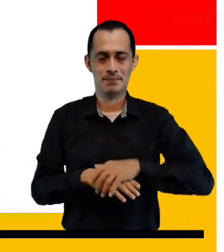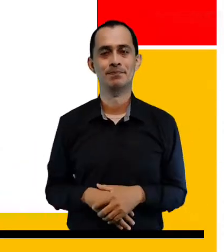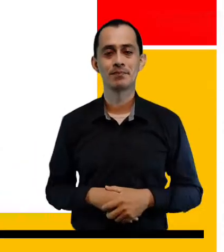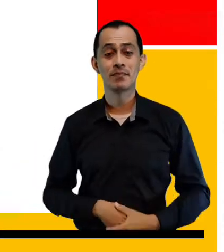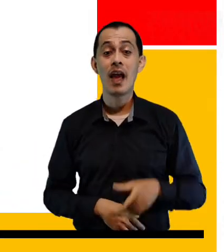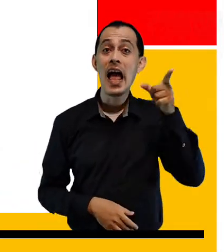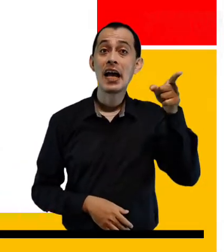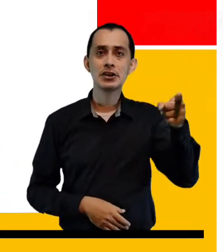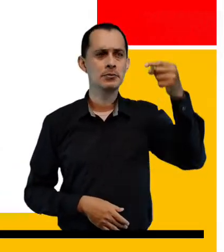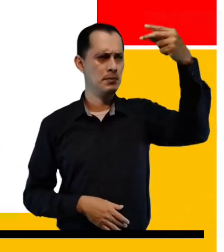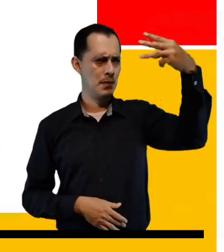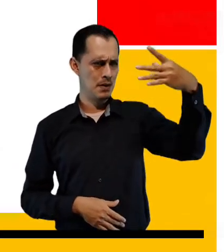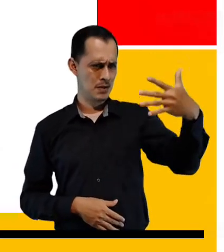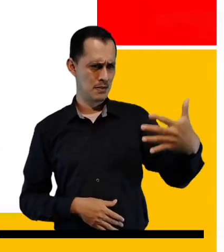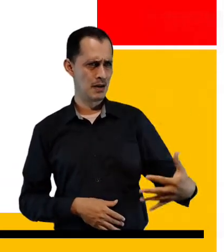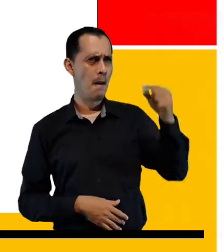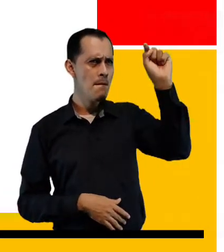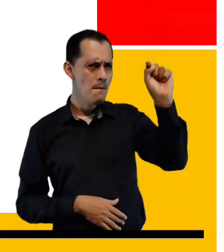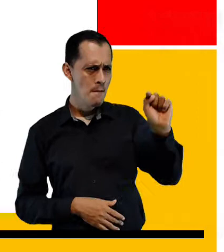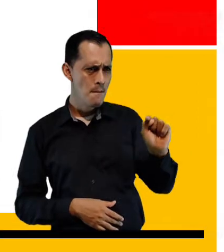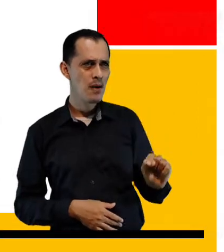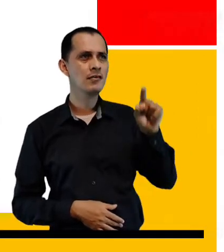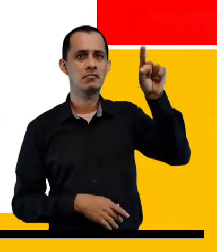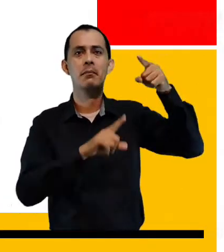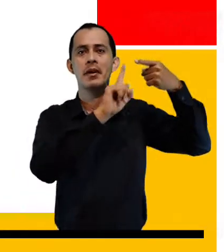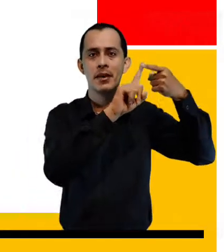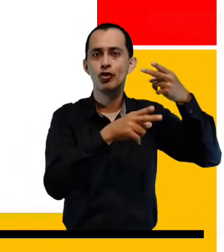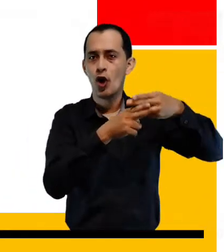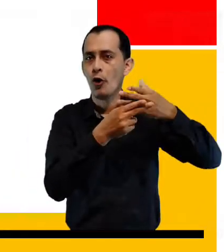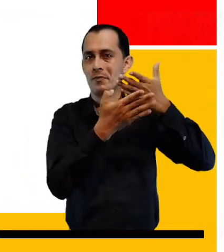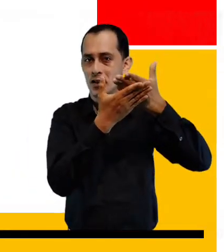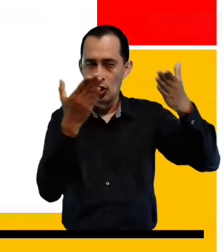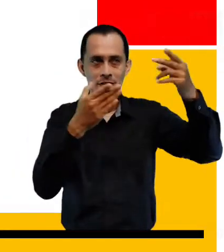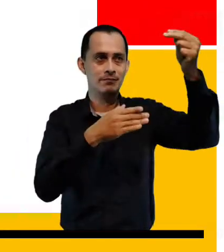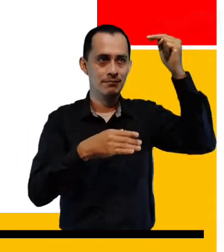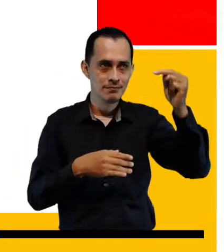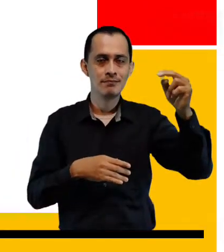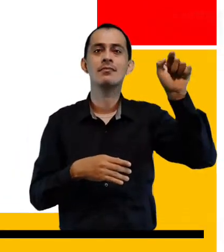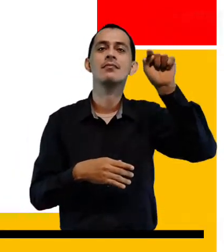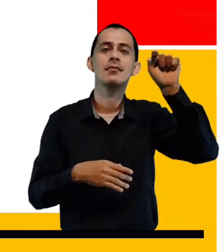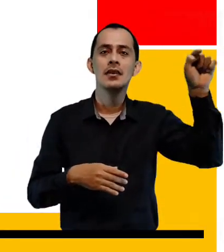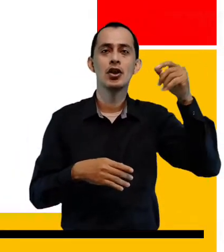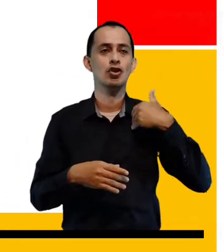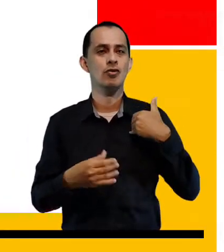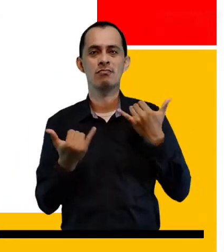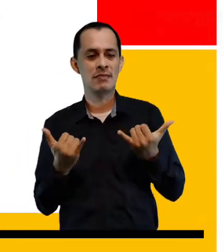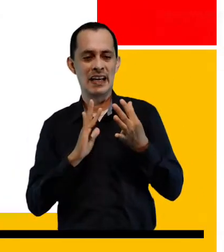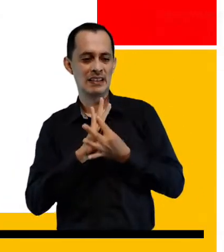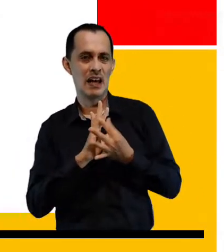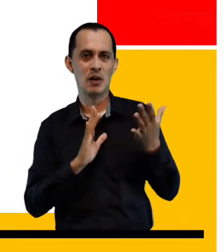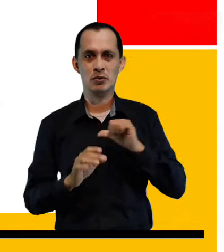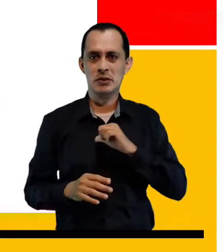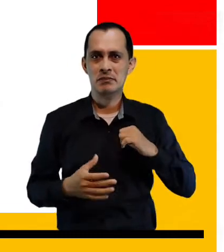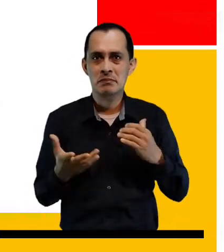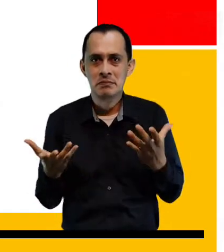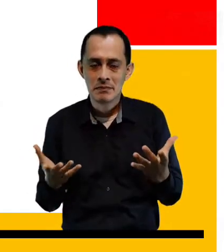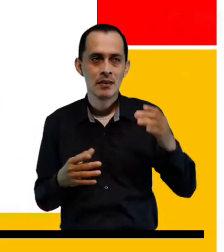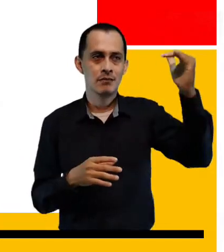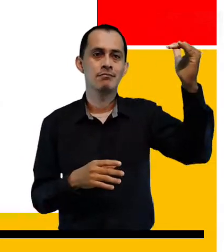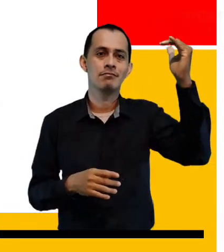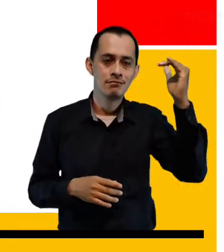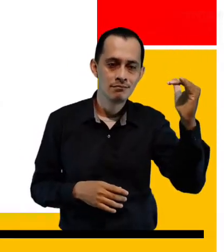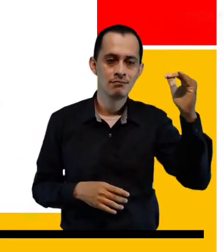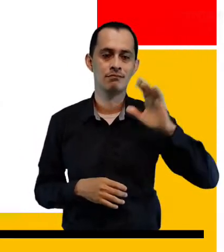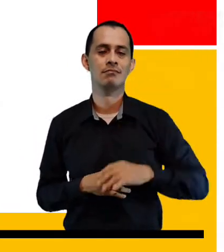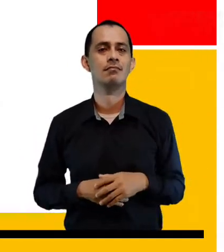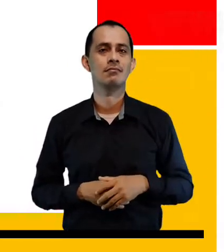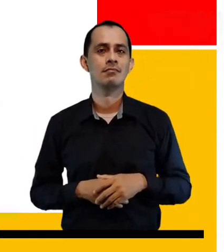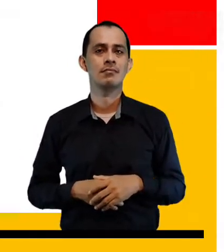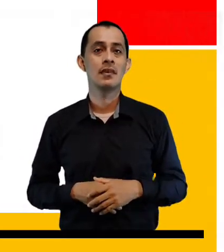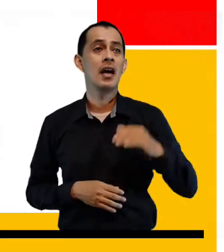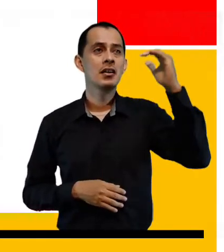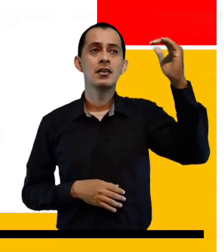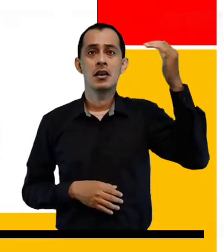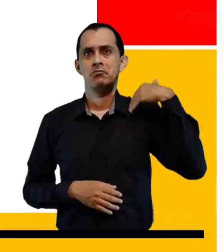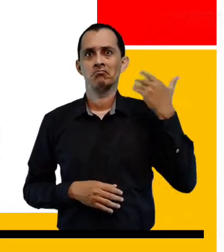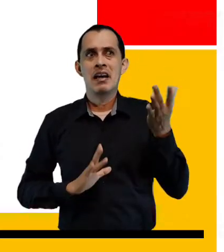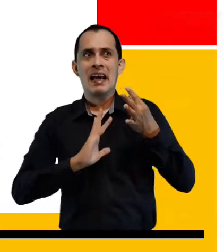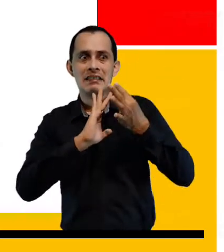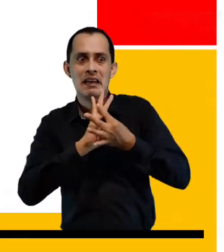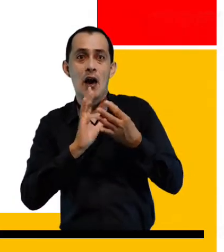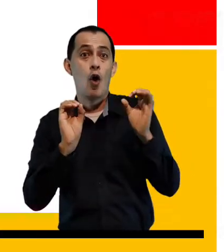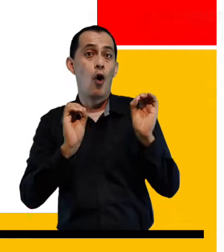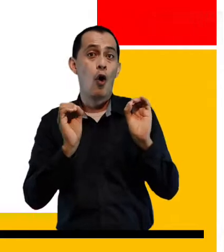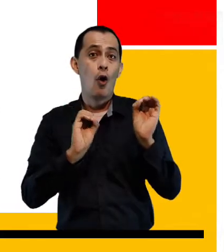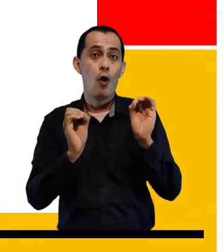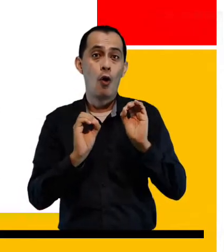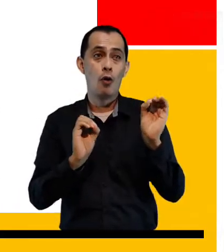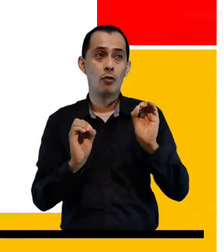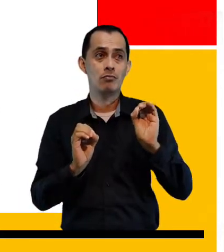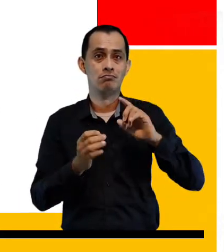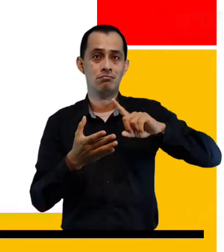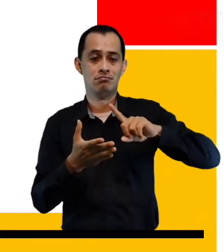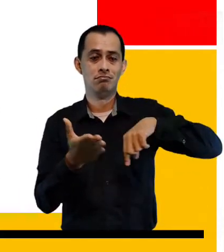una con datos personales, otra con el estado civil, si existe alguna unión civil vigente se